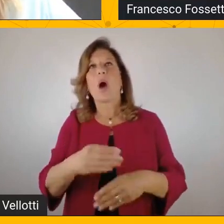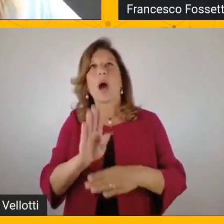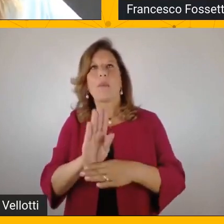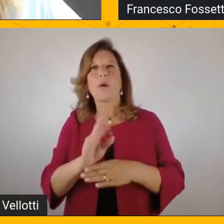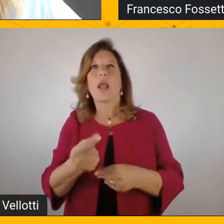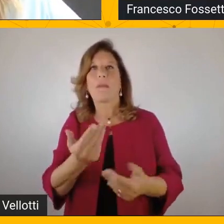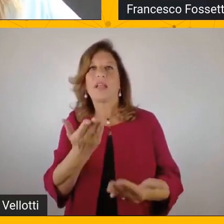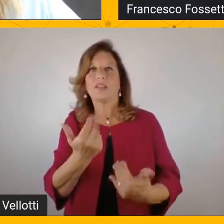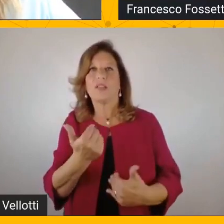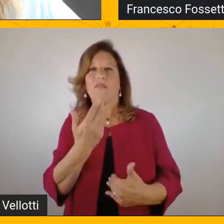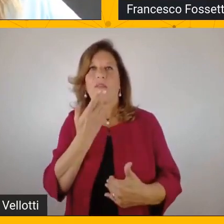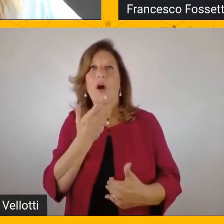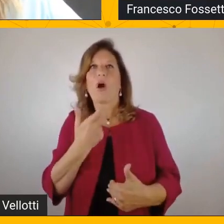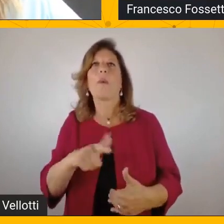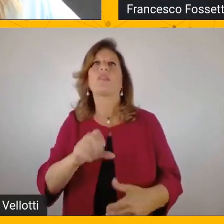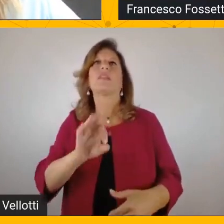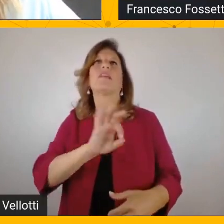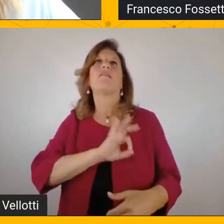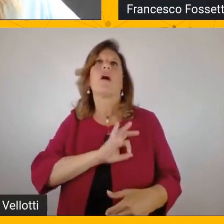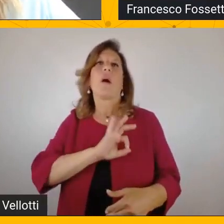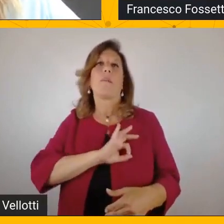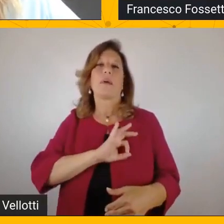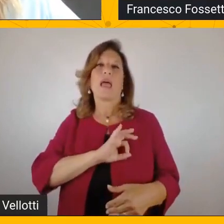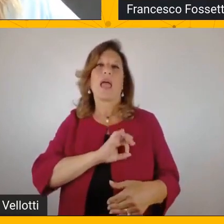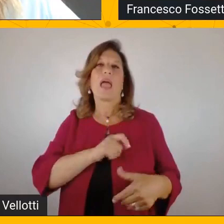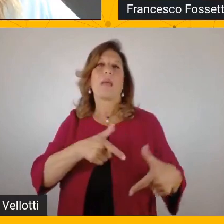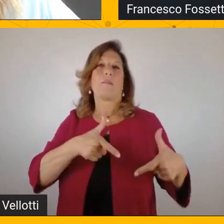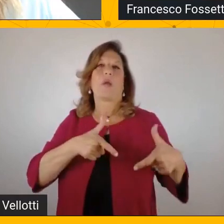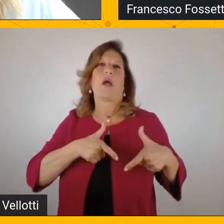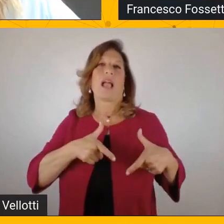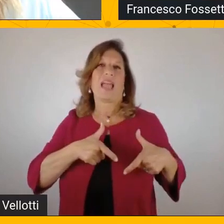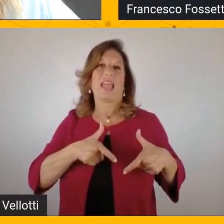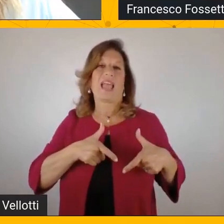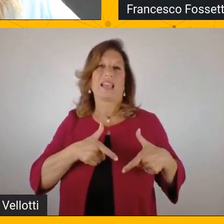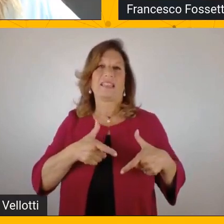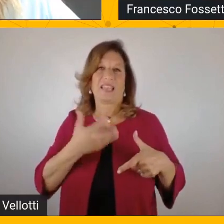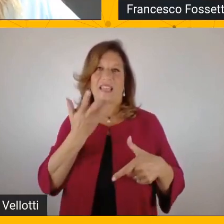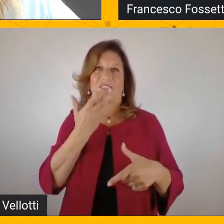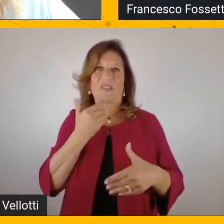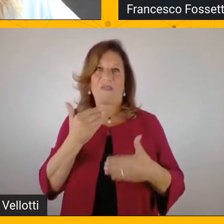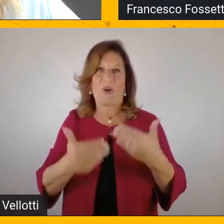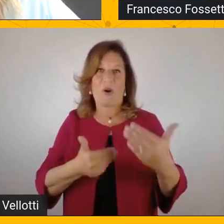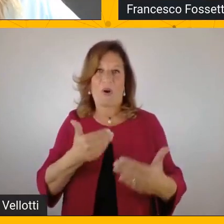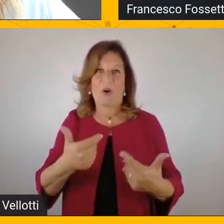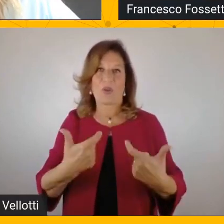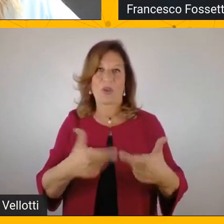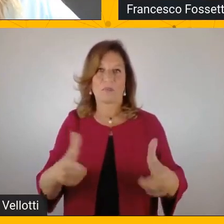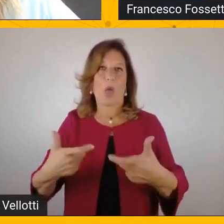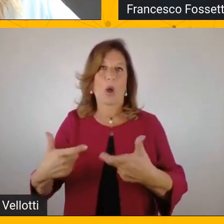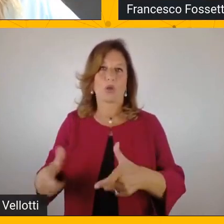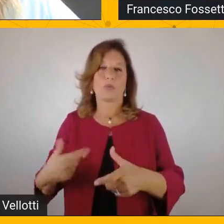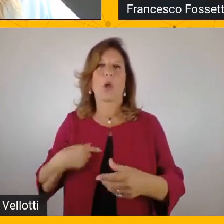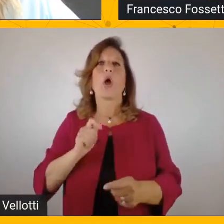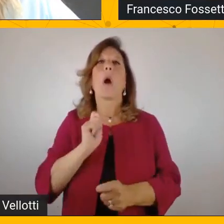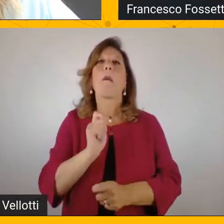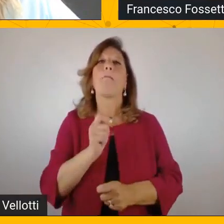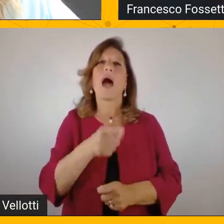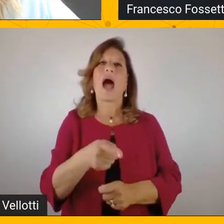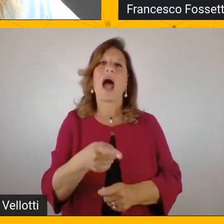galiardetto, un qualcosa di estetico, cioè io trasmetto anche a agli altri membri della community attraverso quello che sblocco l'idea che io sto